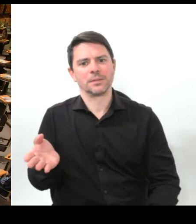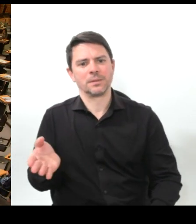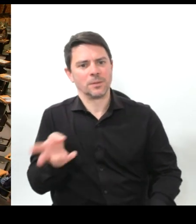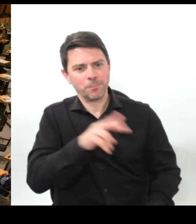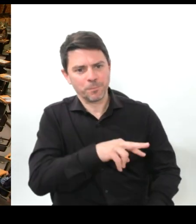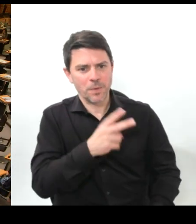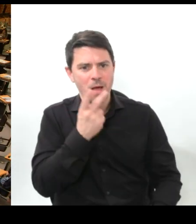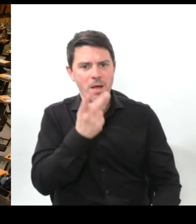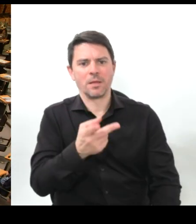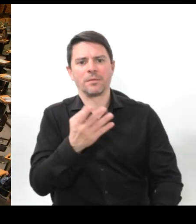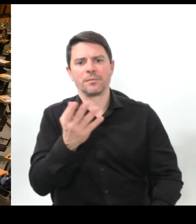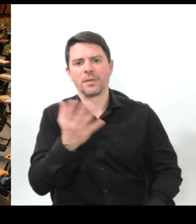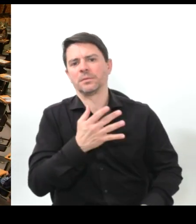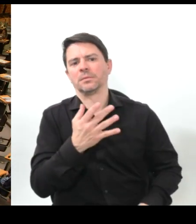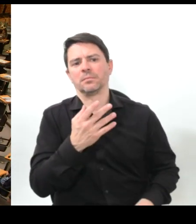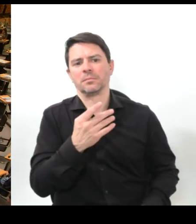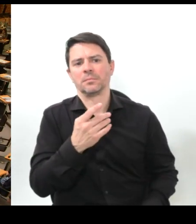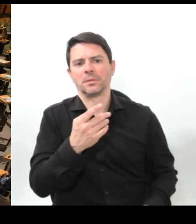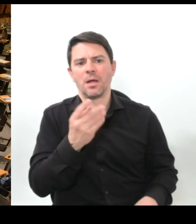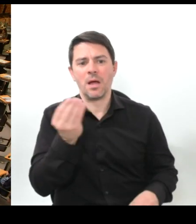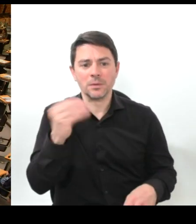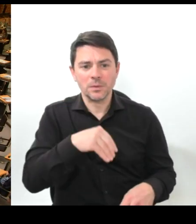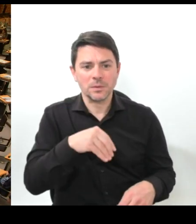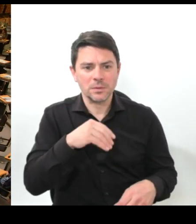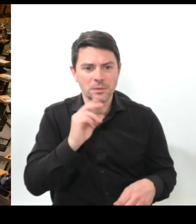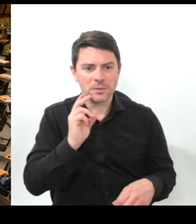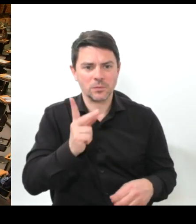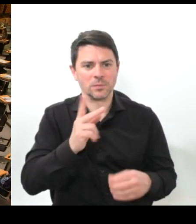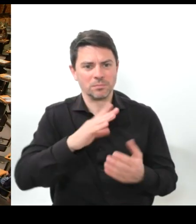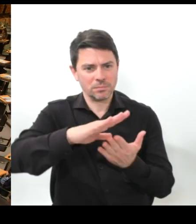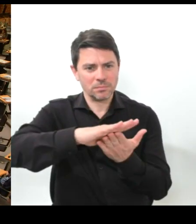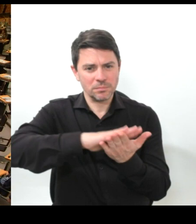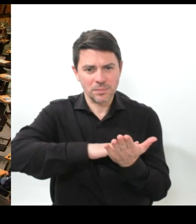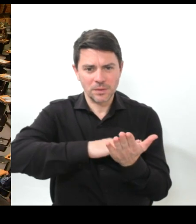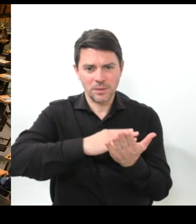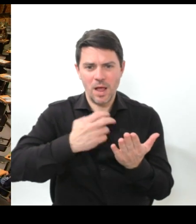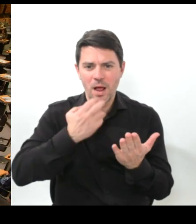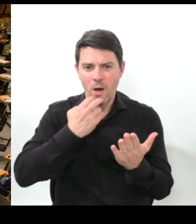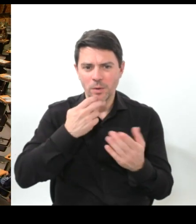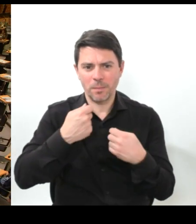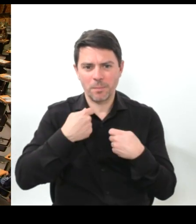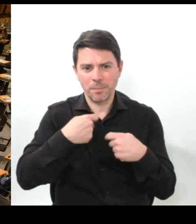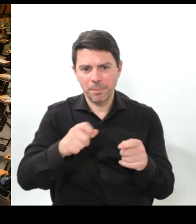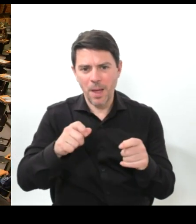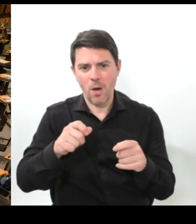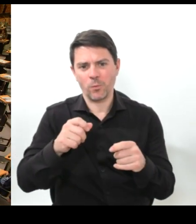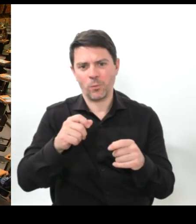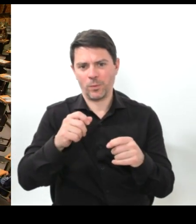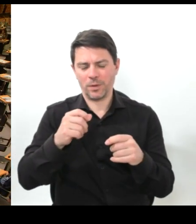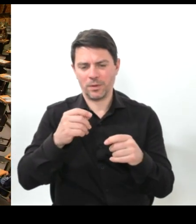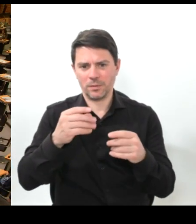Sehr geehrter Präsident, liebe Kolleginnen und Kollegen! Der Antrag, den wir diskutieren, kann helfen, weitere Hürden